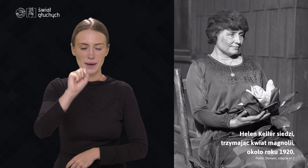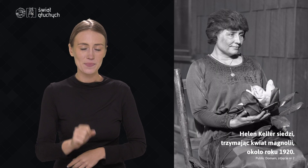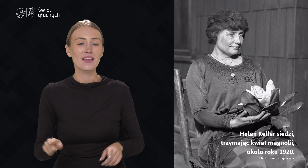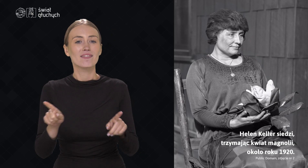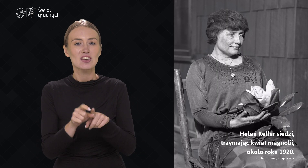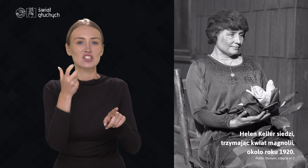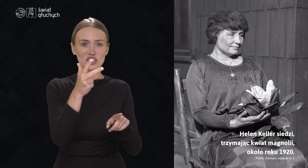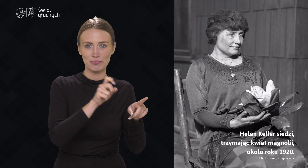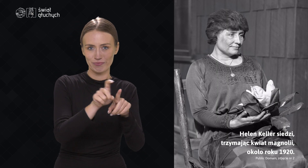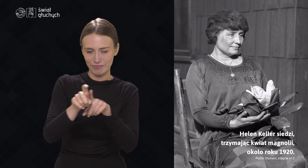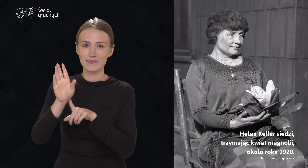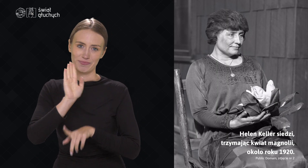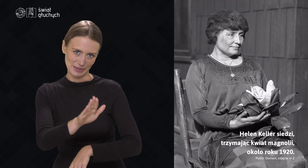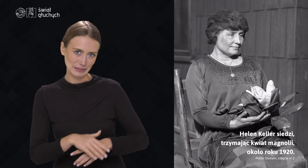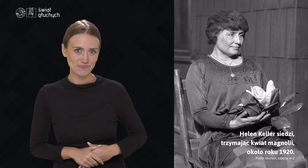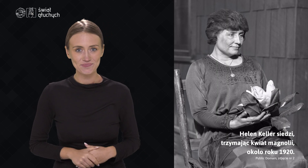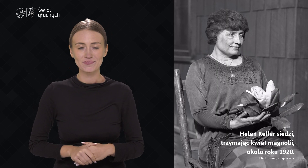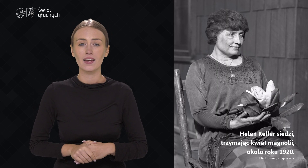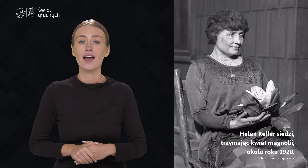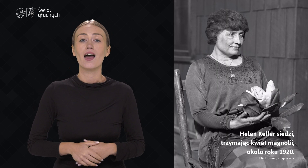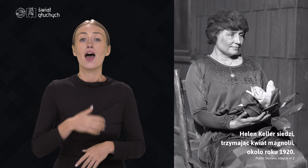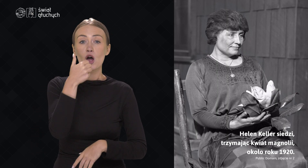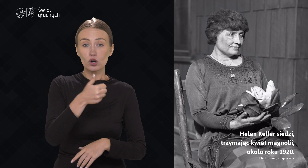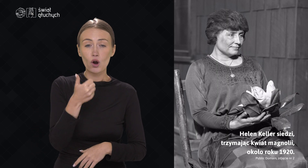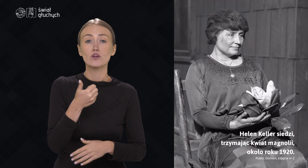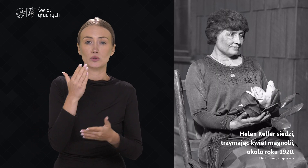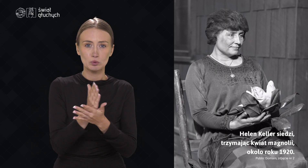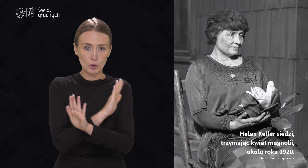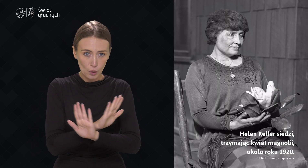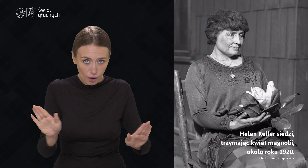jako jedno z czworga dzieci państwa Keller. Po ukończeniu pierwszego roku życia